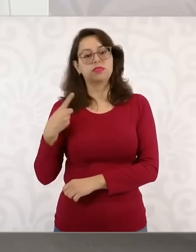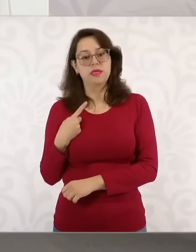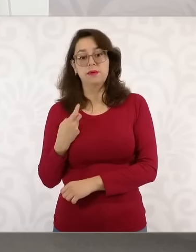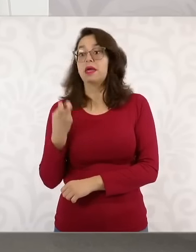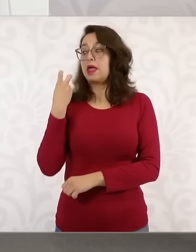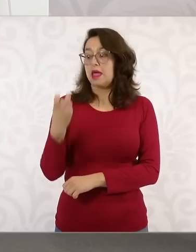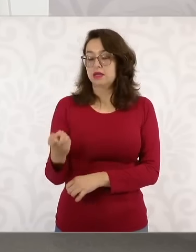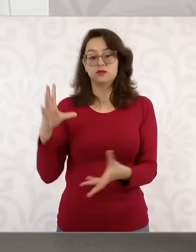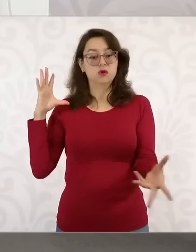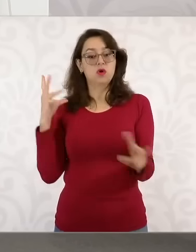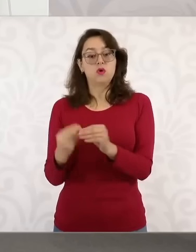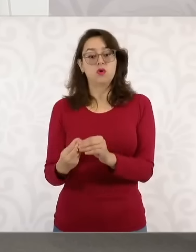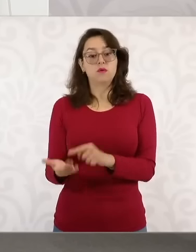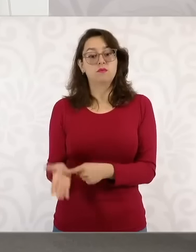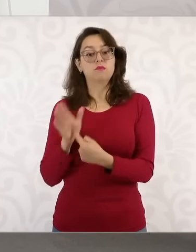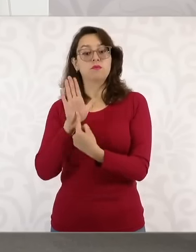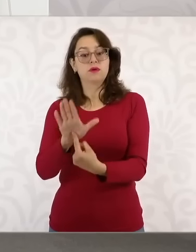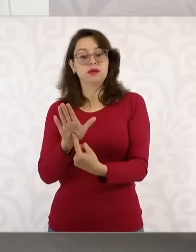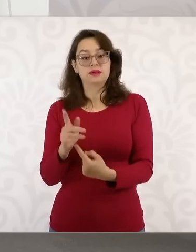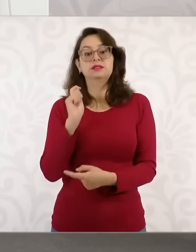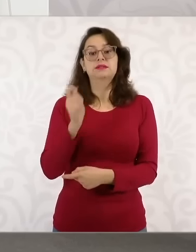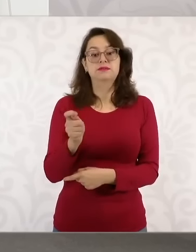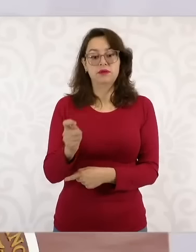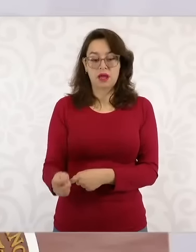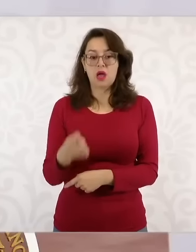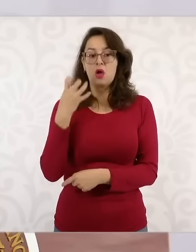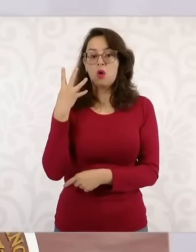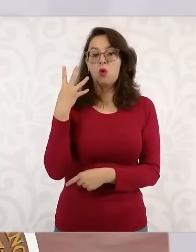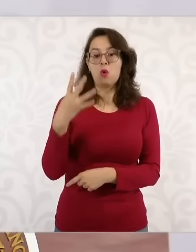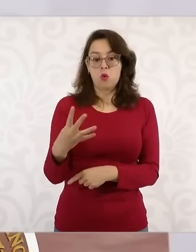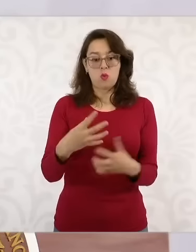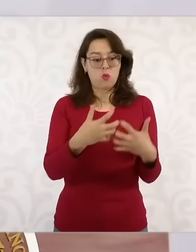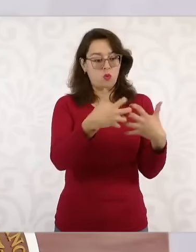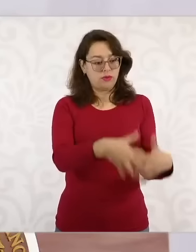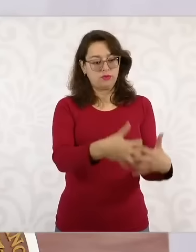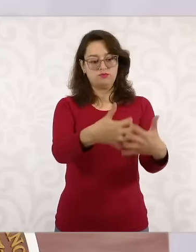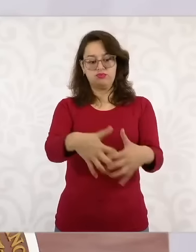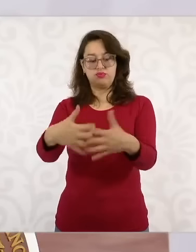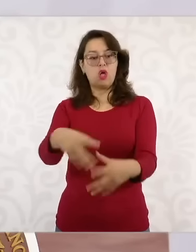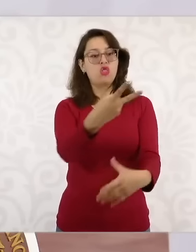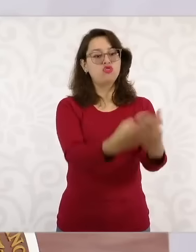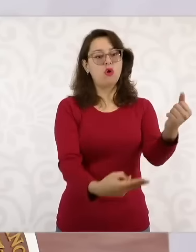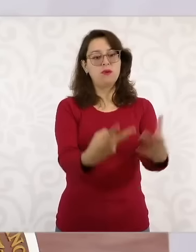que ya están en marcha los primeros cuatro ciclos combinandos, plantas de ciclos combinados que el